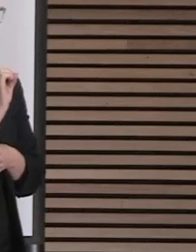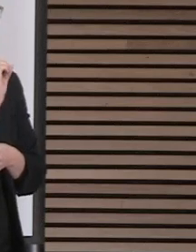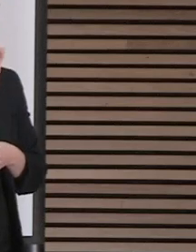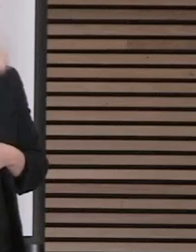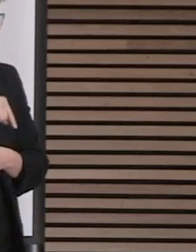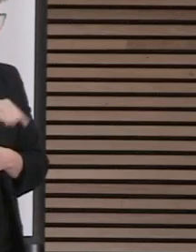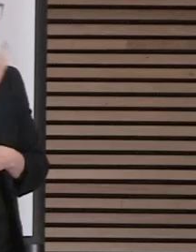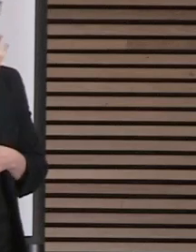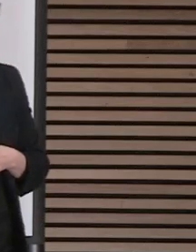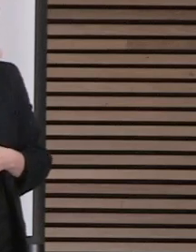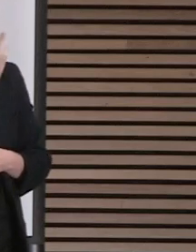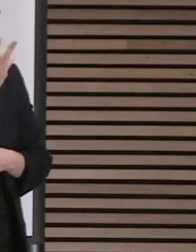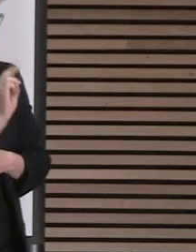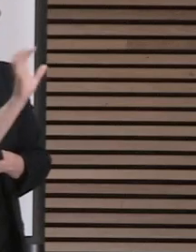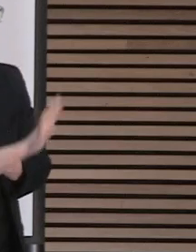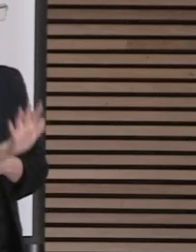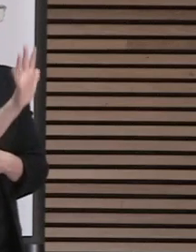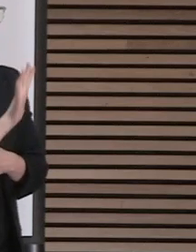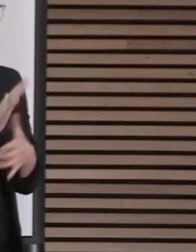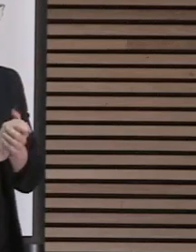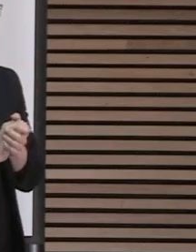mahi 11,010 mo nga